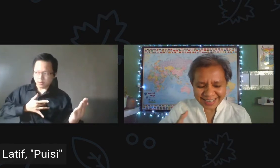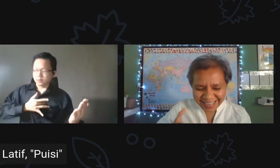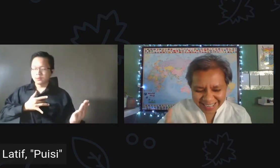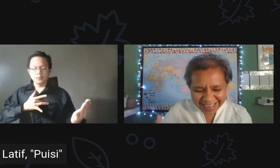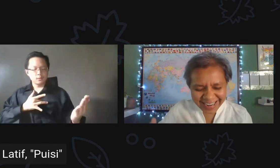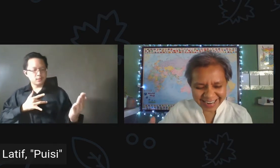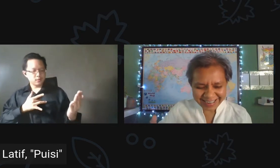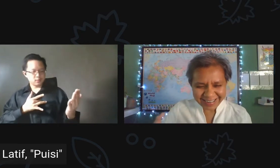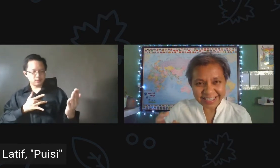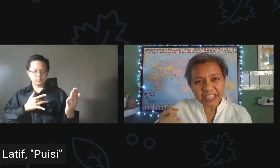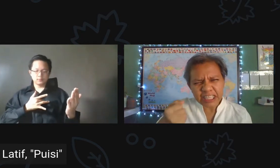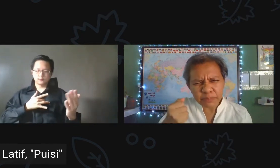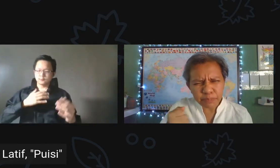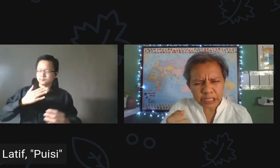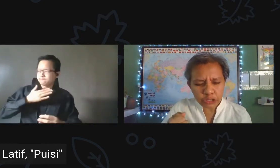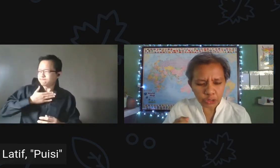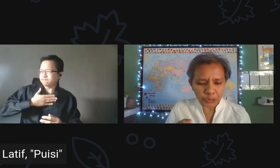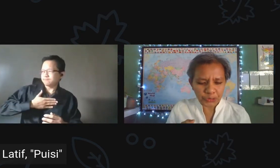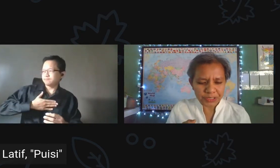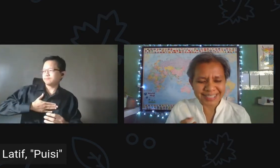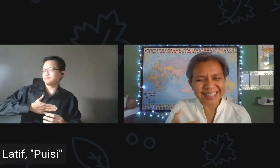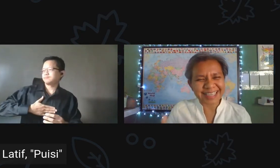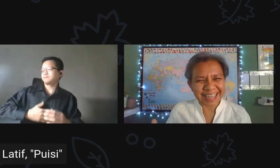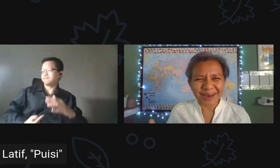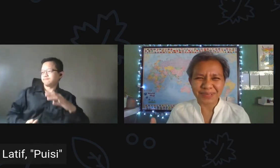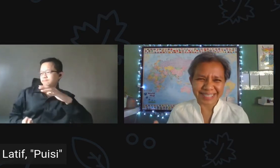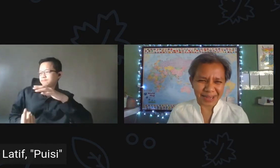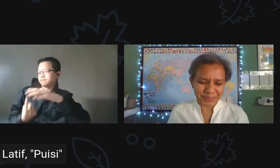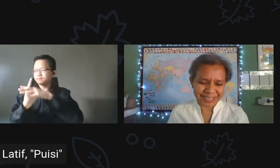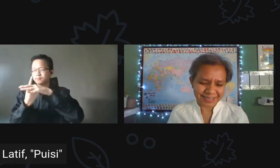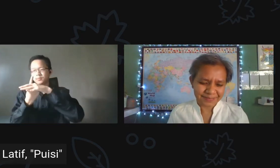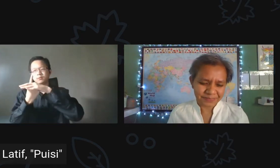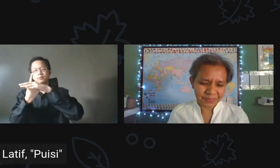Keinginan yang terbentuk setelah bersama